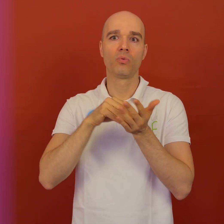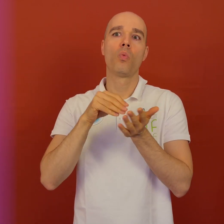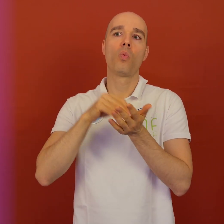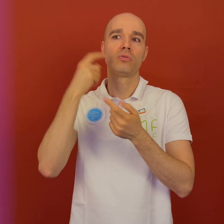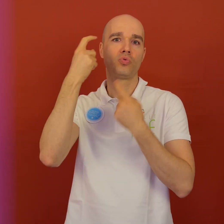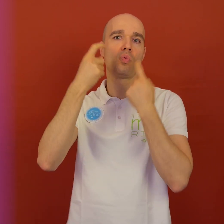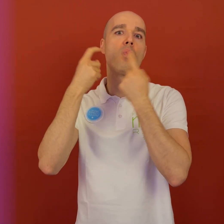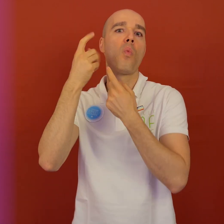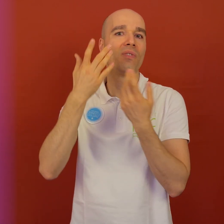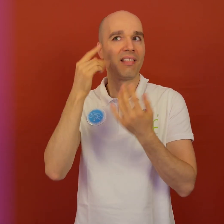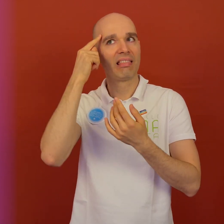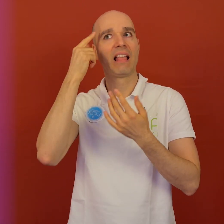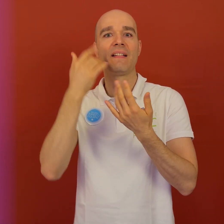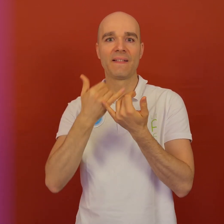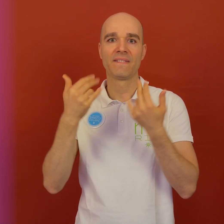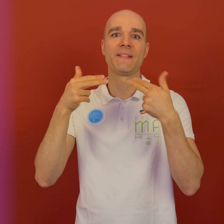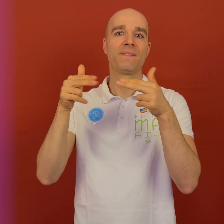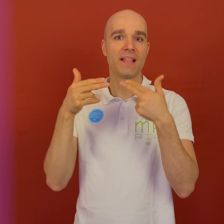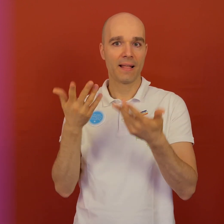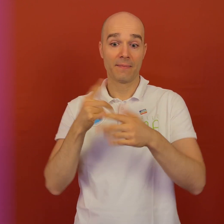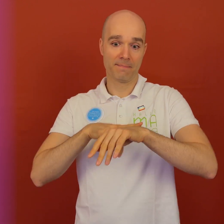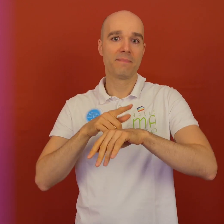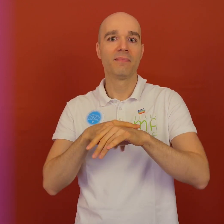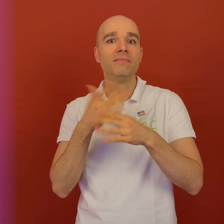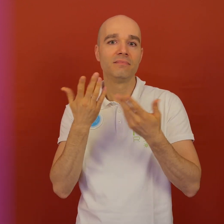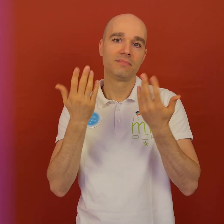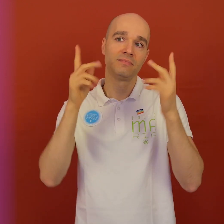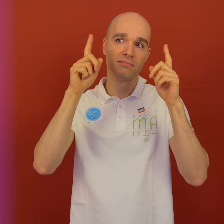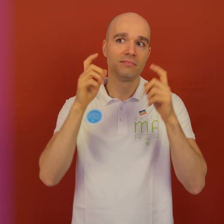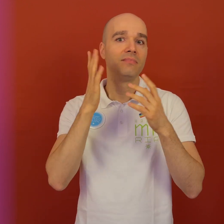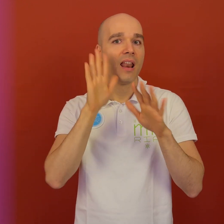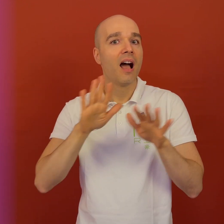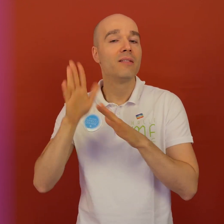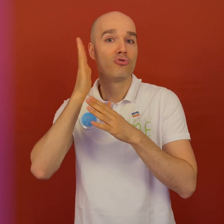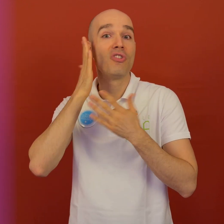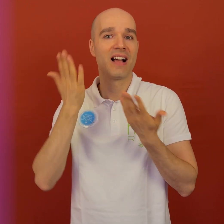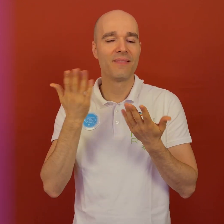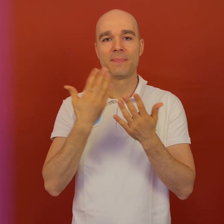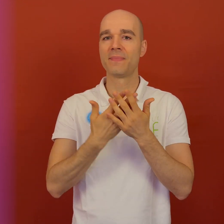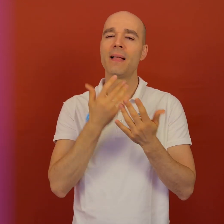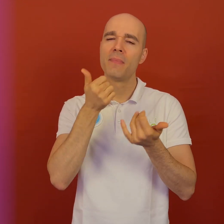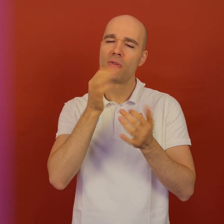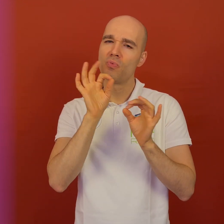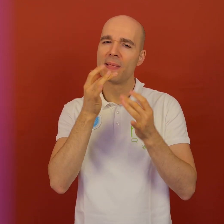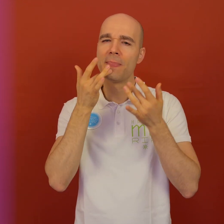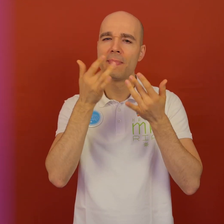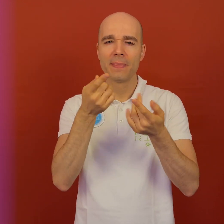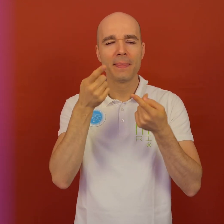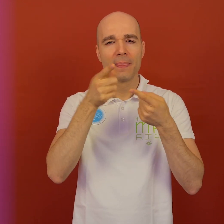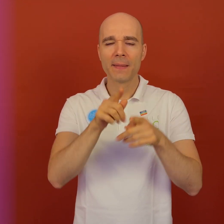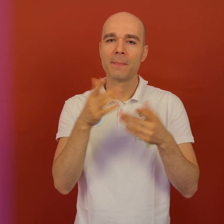Sie sorgen sich und machen sich weiter Gedanken, bevor sie abends zu Bett gehen. Deshalb wird empfohlen,